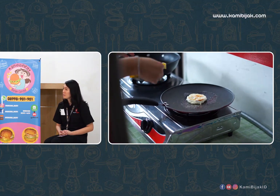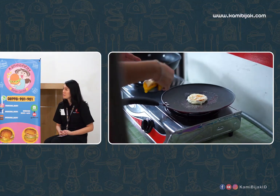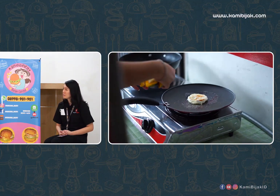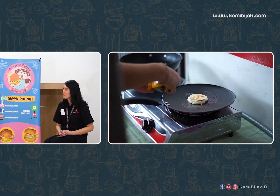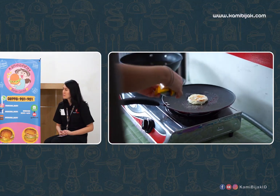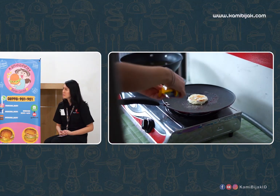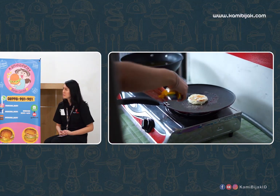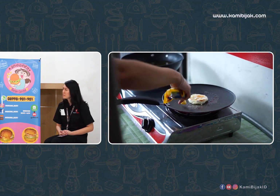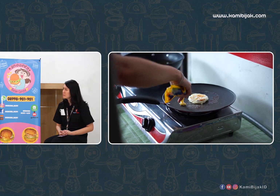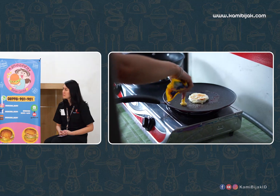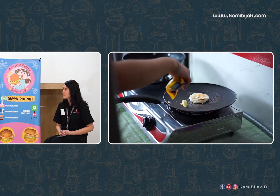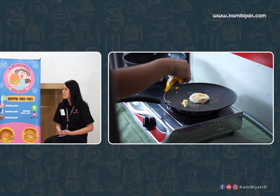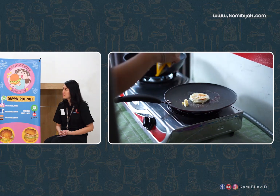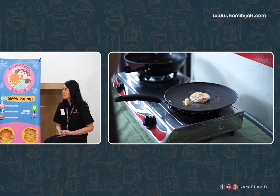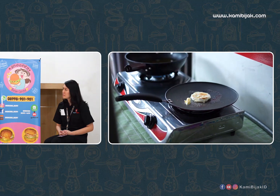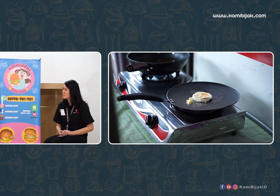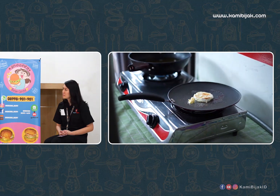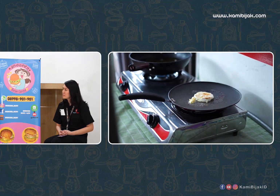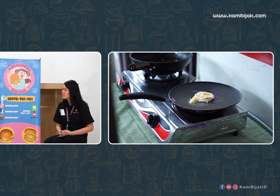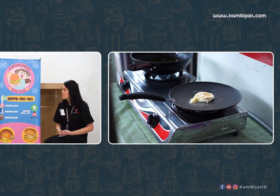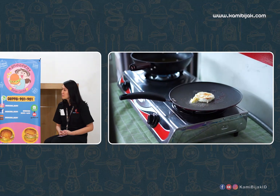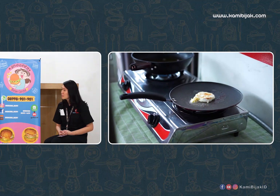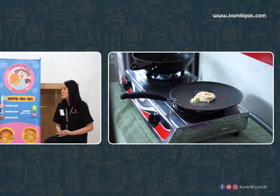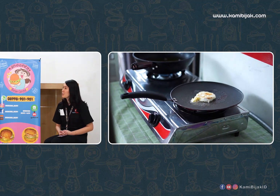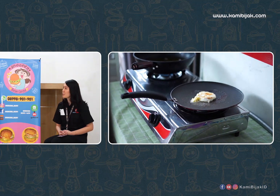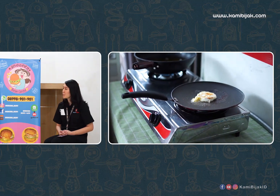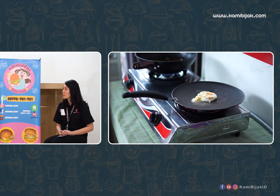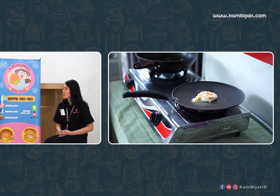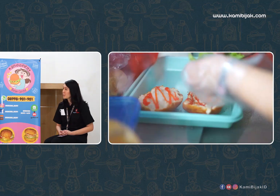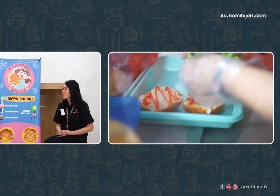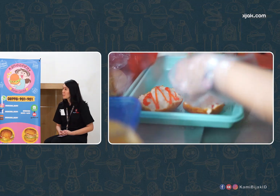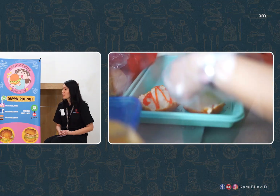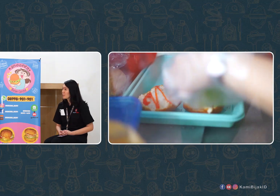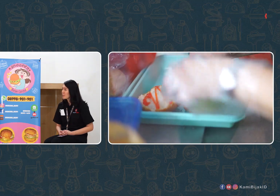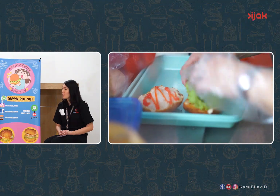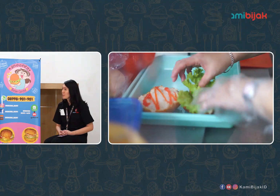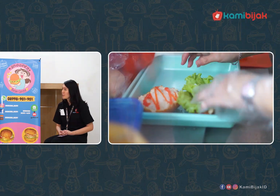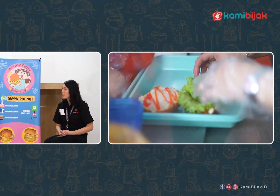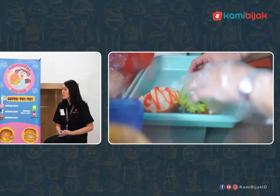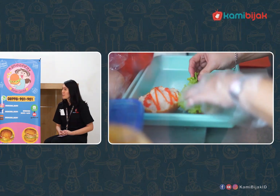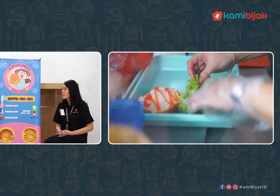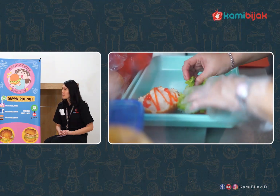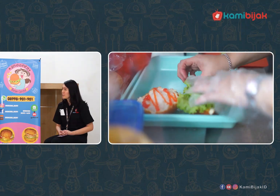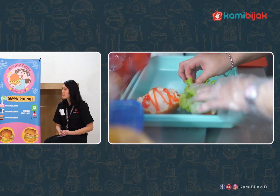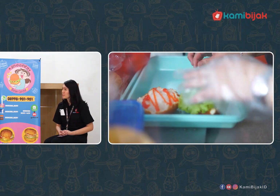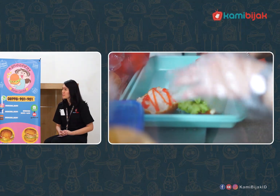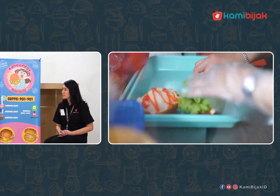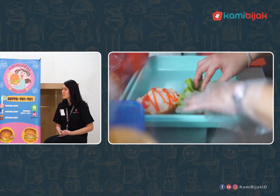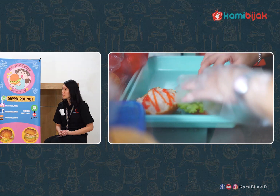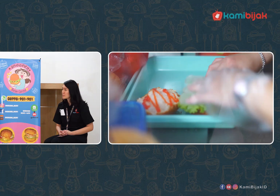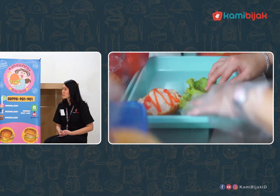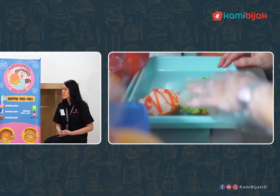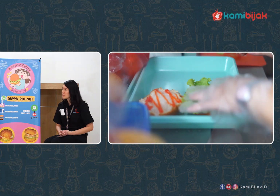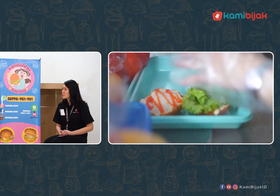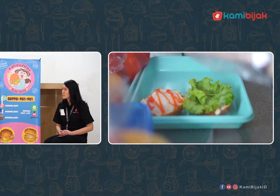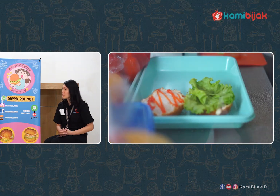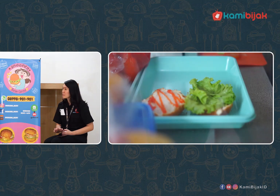Menarik karena itu burger goreng yang pertama kali saya tahu.